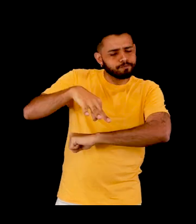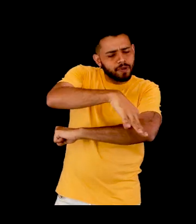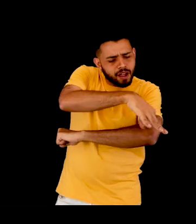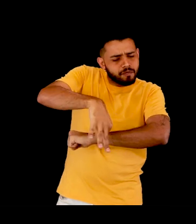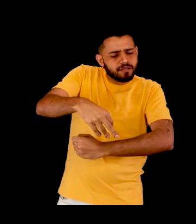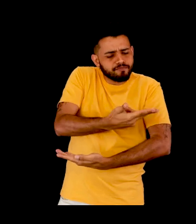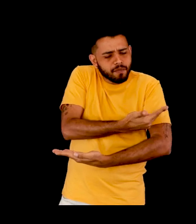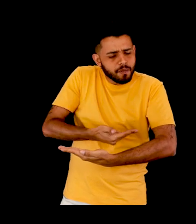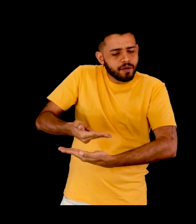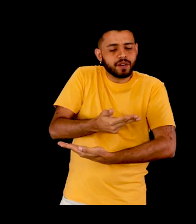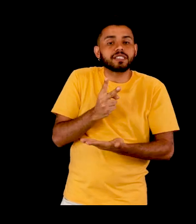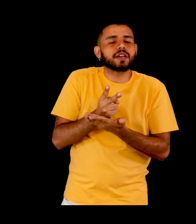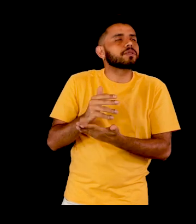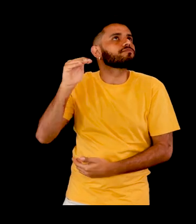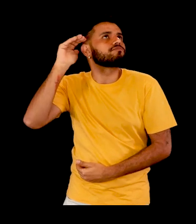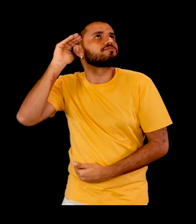Bom, eu falo que venho de uma família